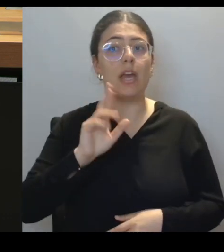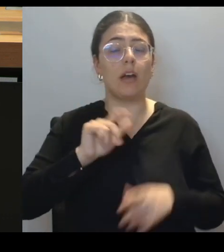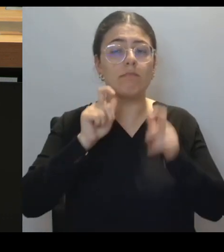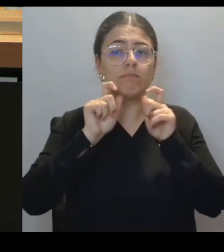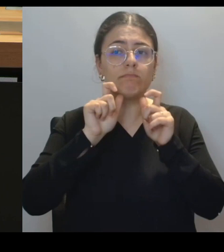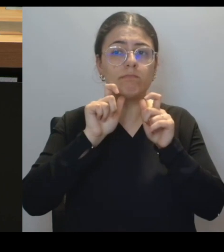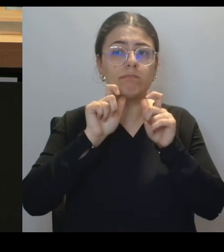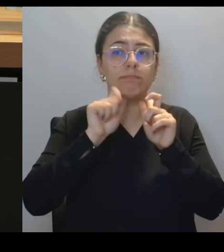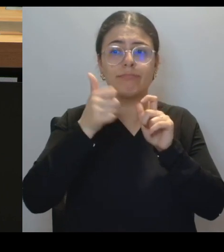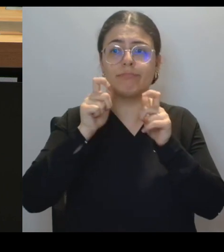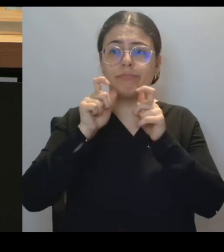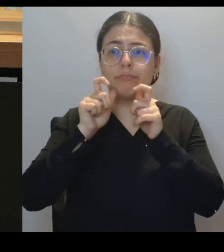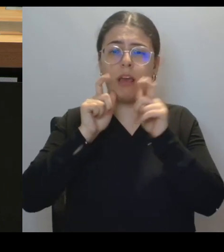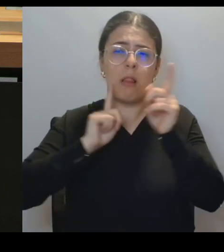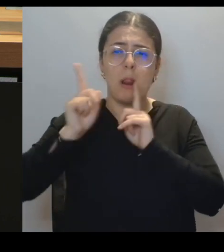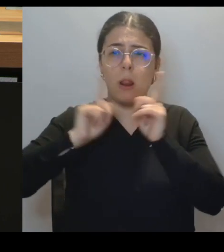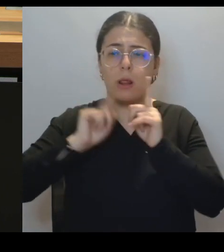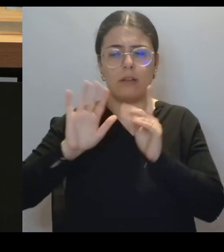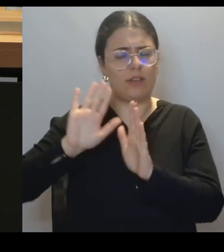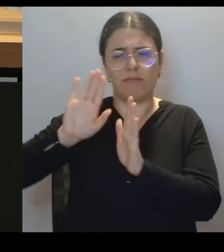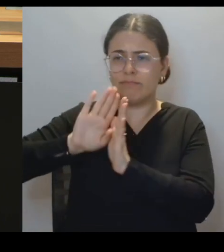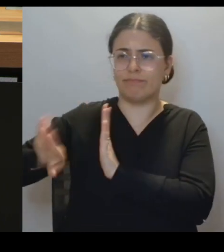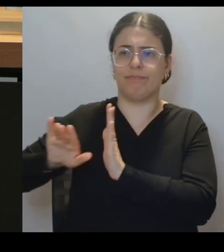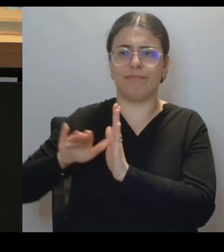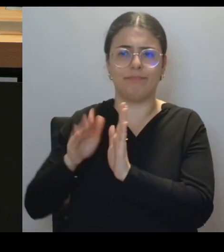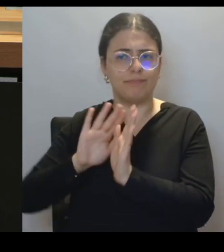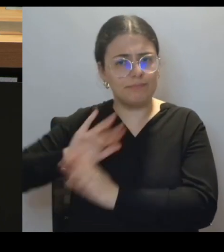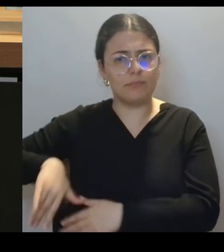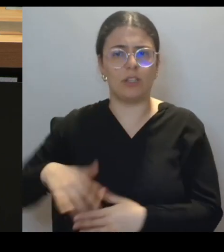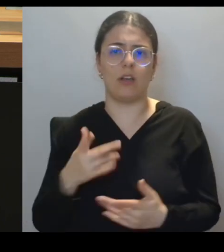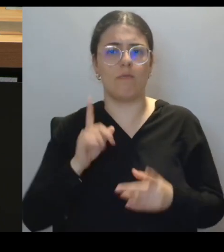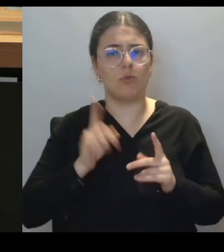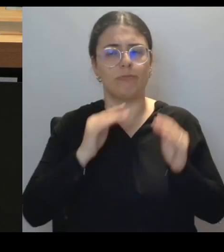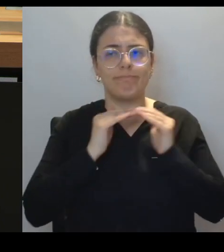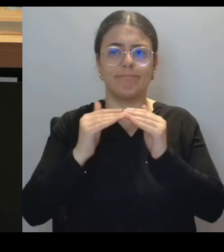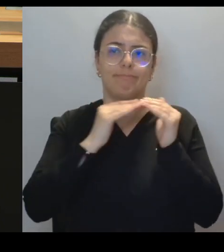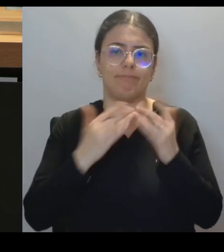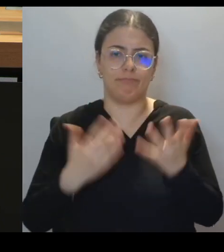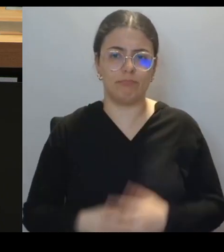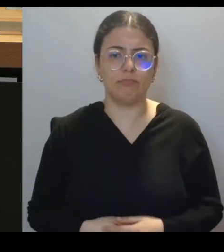darstellt, der bekommt alles, was er will. Die Bewohner hatten ihre Chance. Sie haben